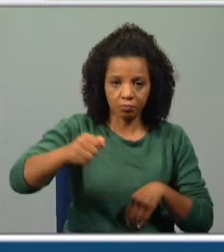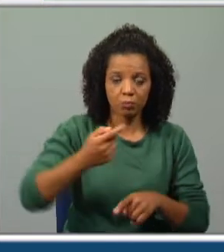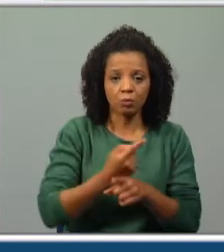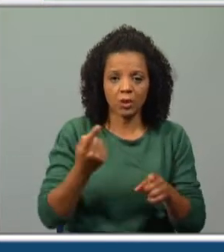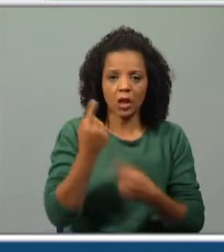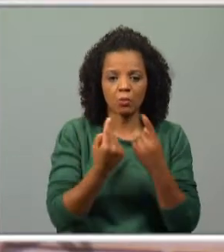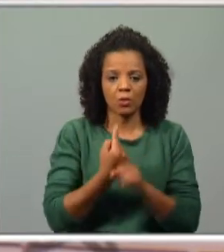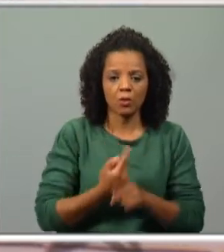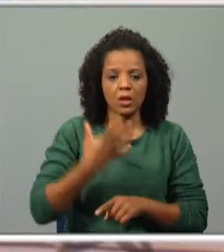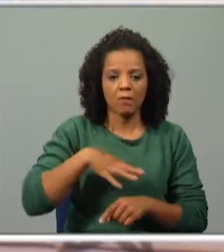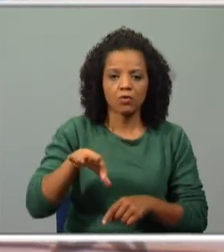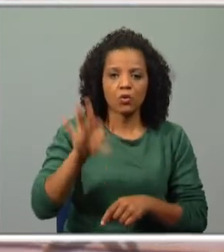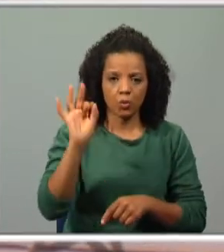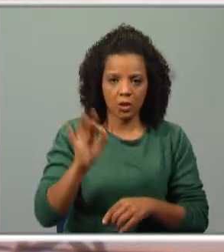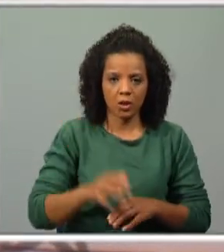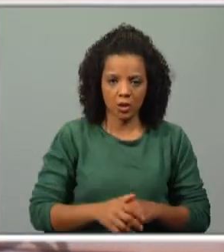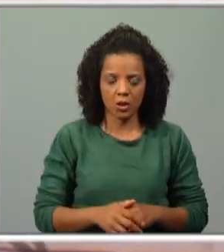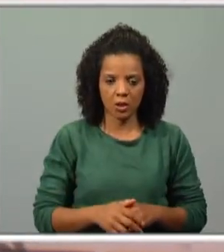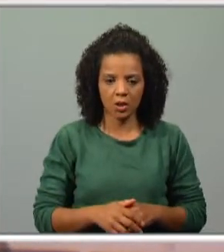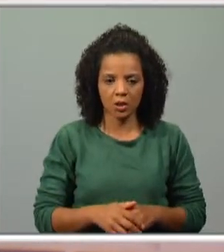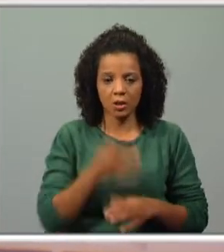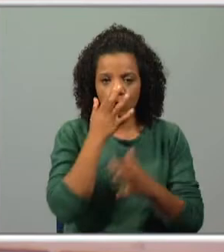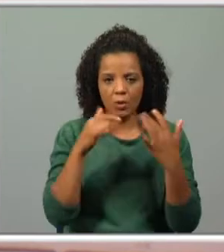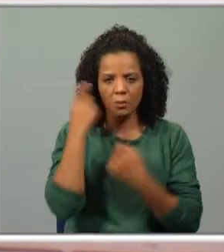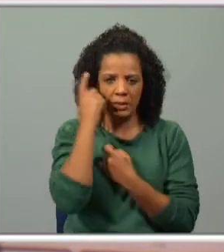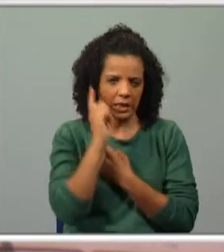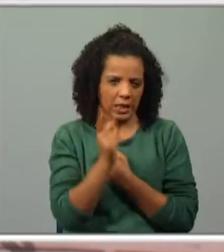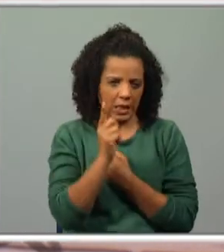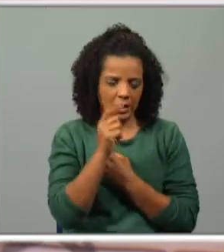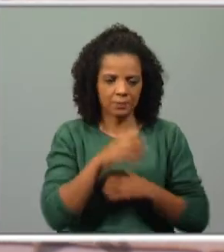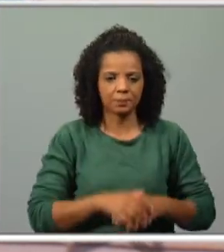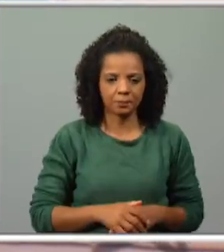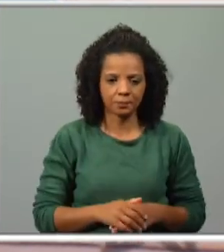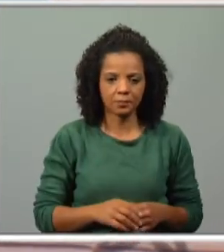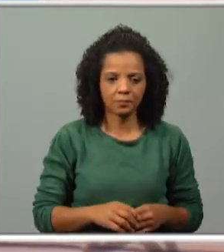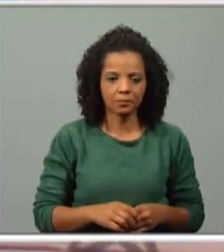coisa portanto a avaliação da população daqueles que há acompanhavam portanto a 因此，對人口的評價因此，在場的人中，